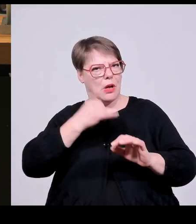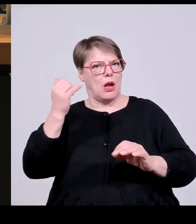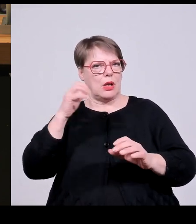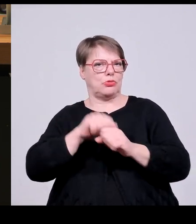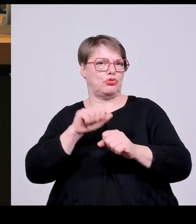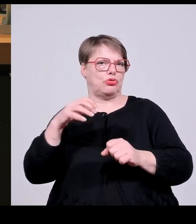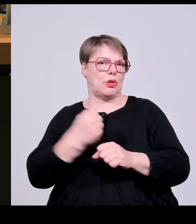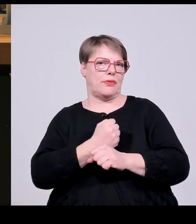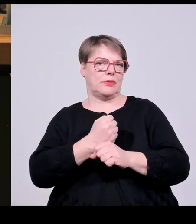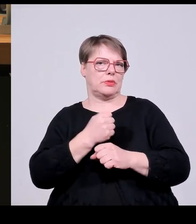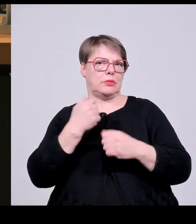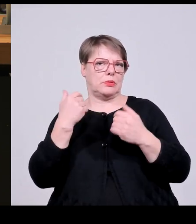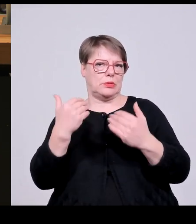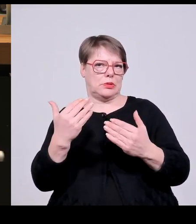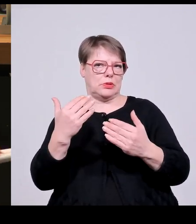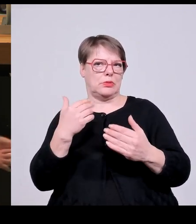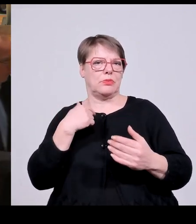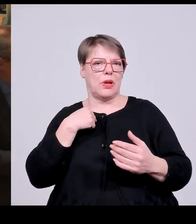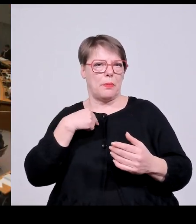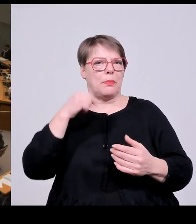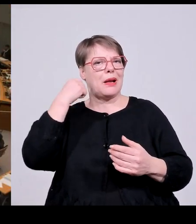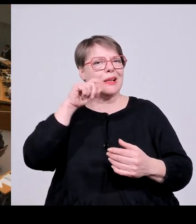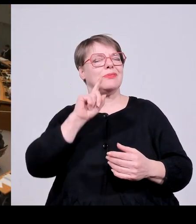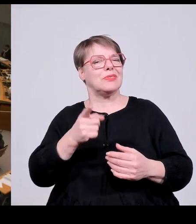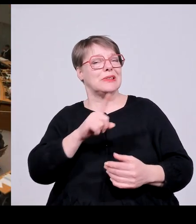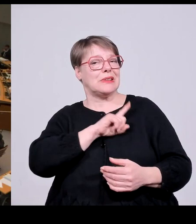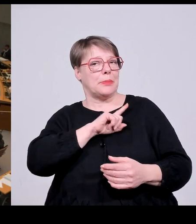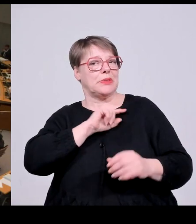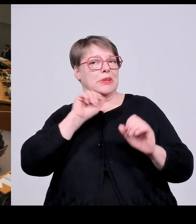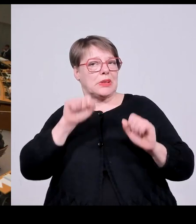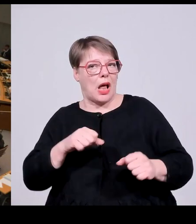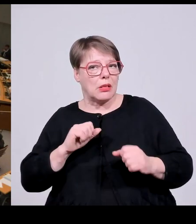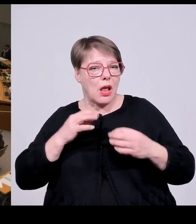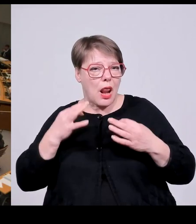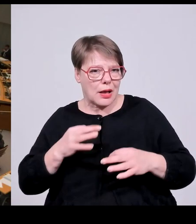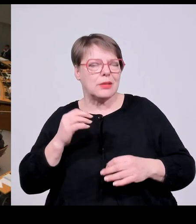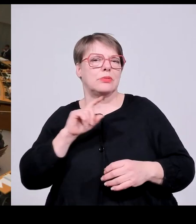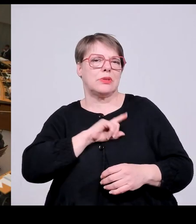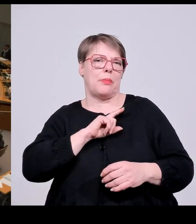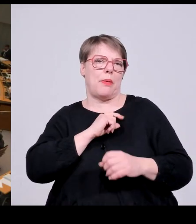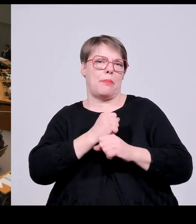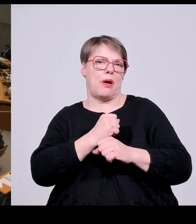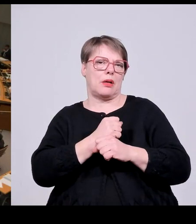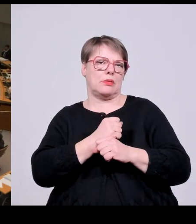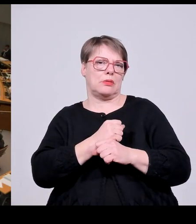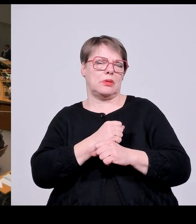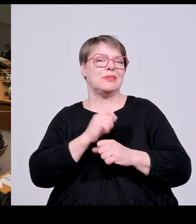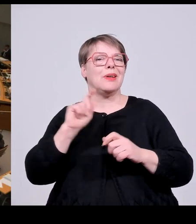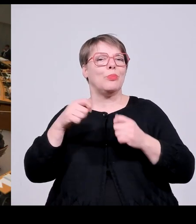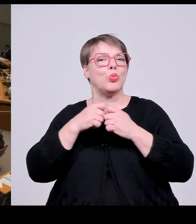ordentlicher planen und dafür stehen wir als Bündnis 90/die Grünen. Herzlichen Dank. (Rednerwechsel) (Beifall) Vielen Dank, Herr